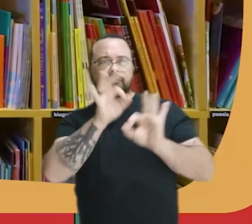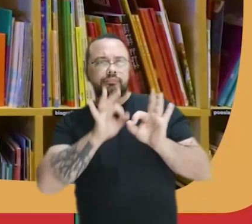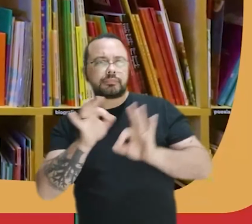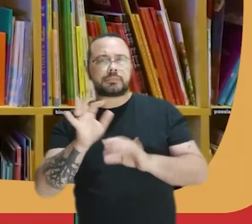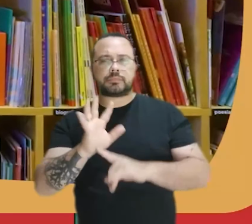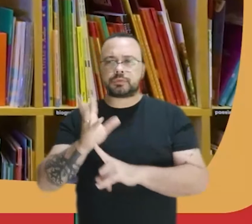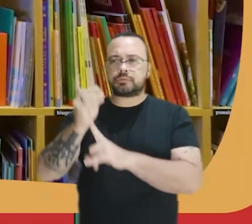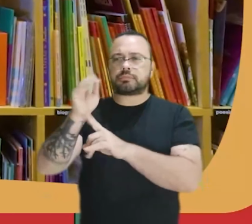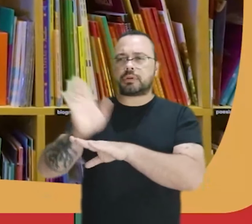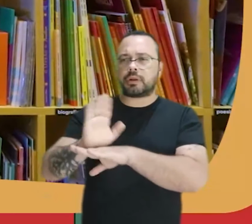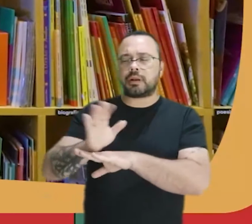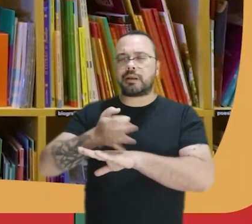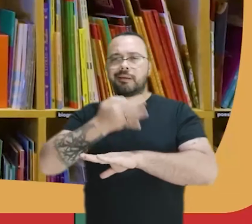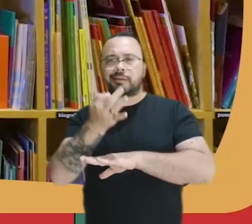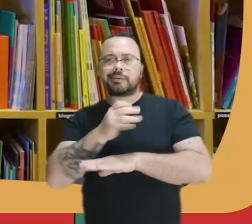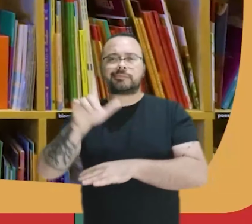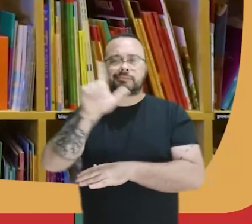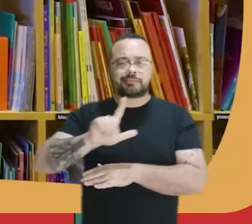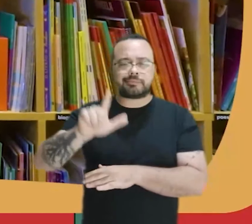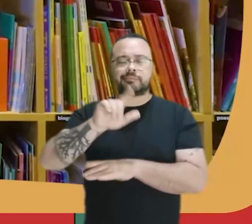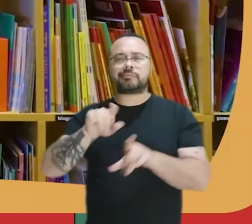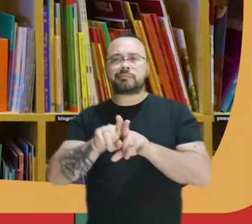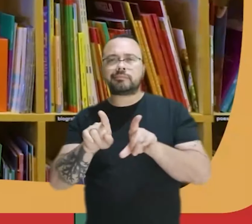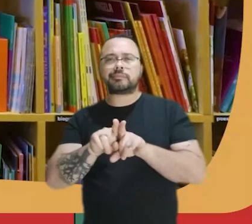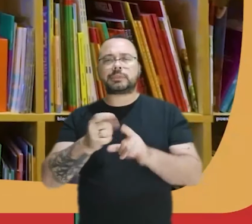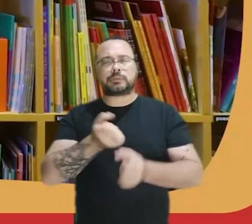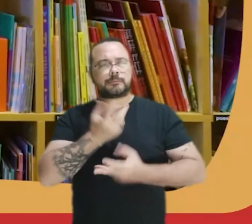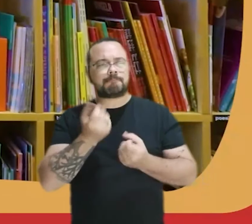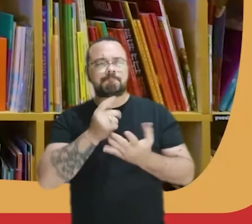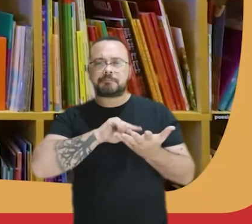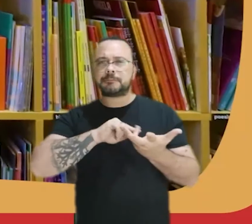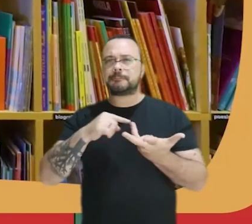Crítica Cultural e Literária, na seção de Ficção, Poesia, é...